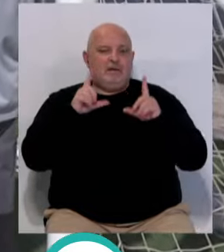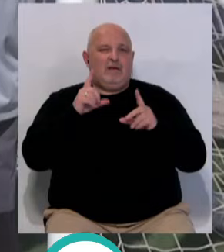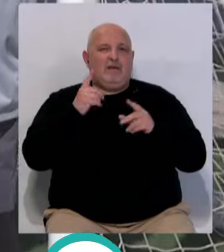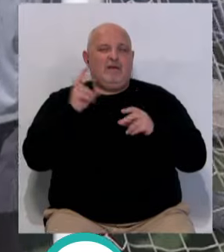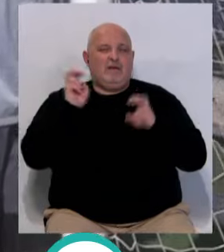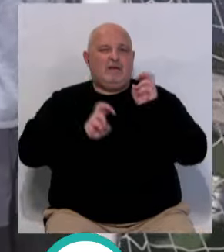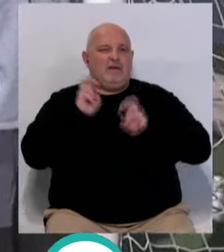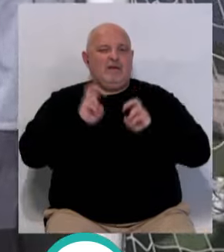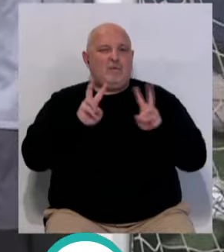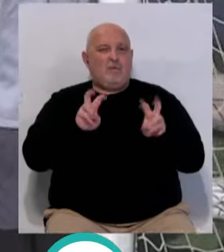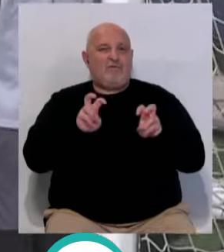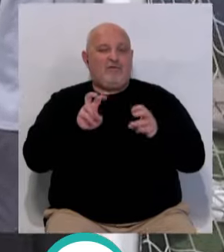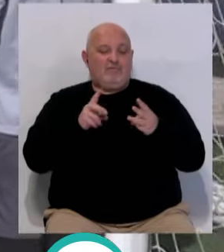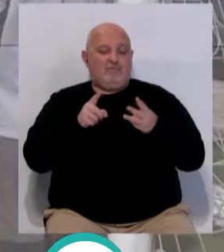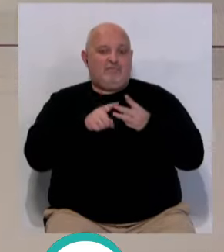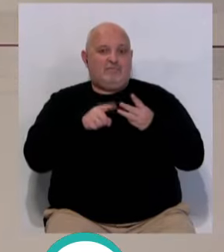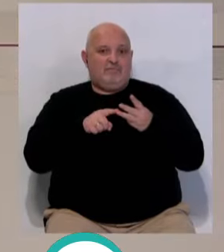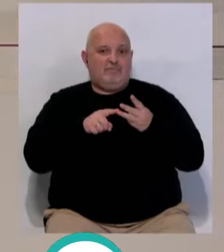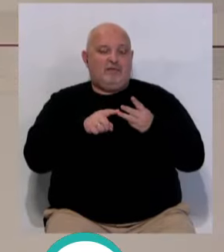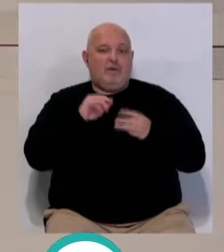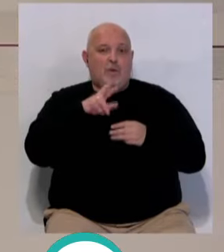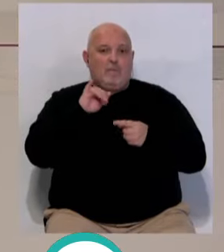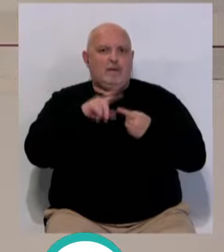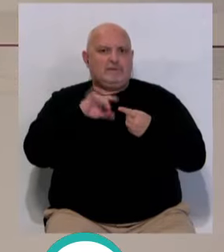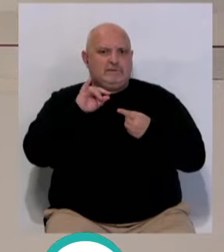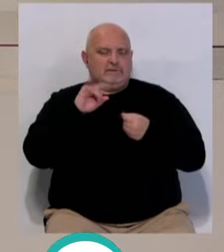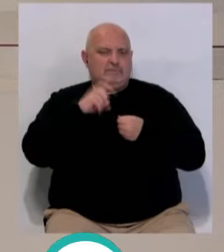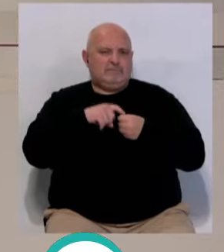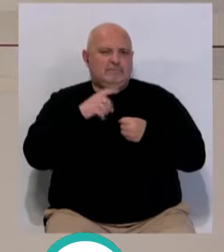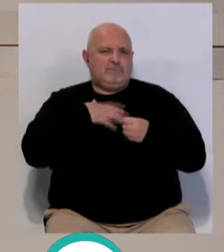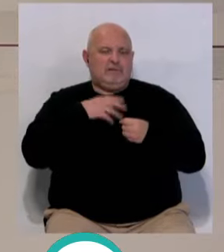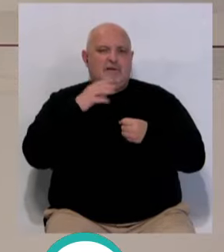han llegado en el mercado invernal a excepción de de juanmi El internacional sirio sigue sin contar